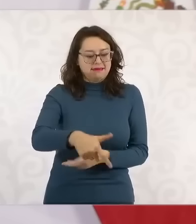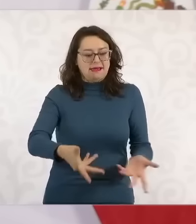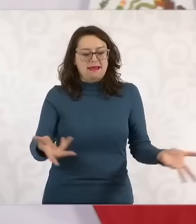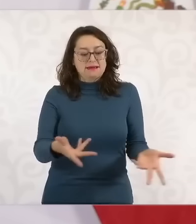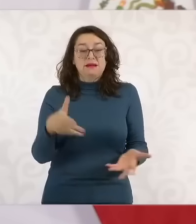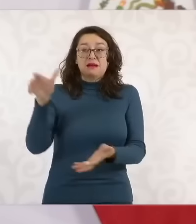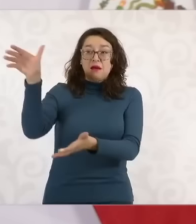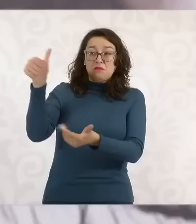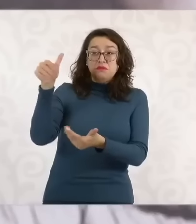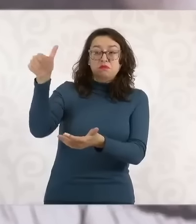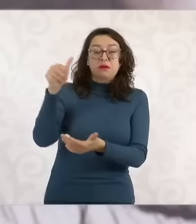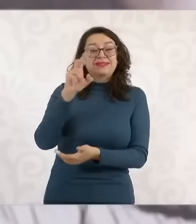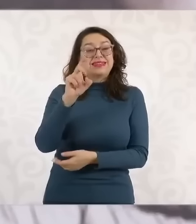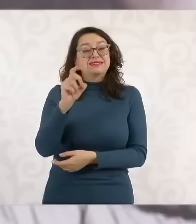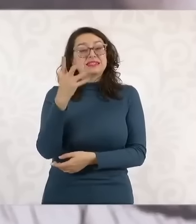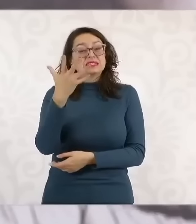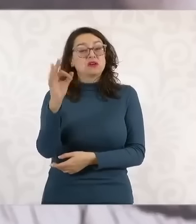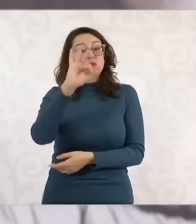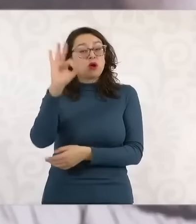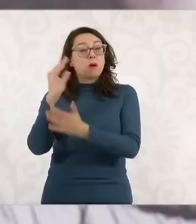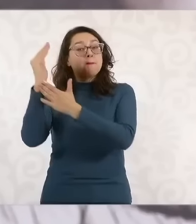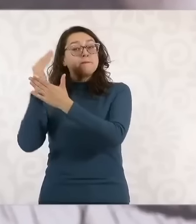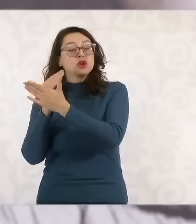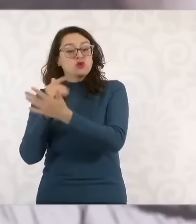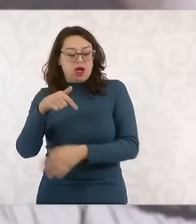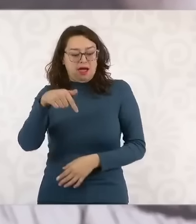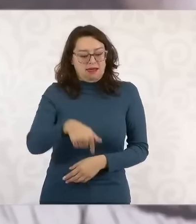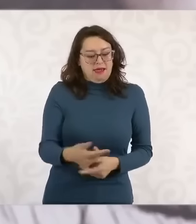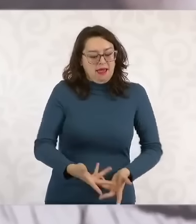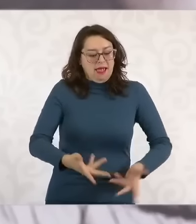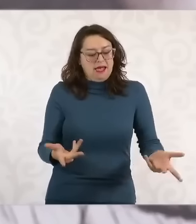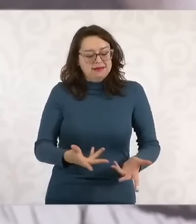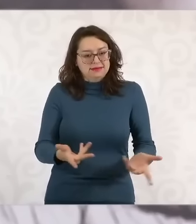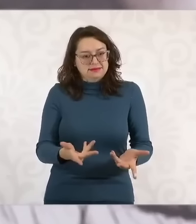objetivos principales del plan México. Entonces, es una inversión muy relevante. Les damos la más